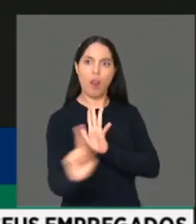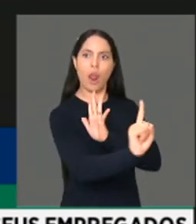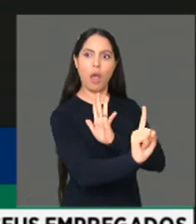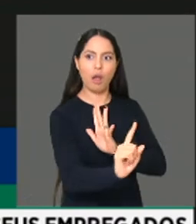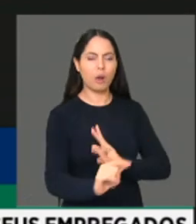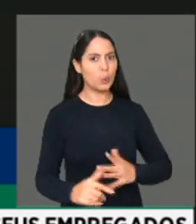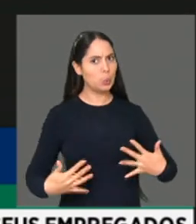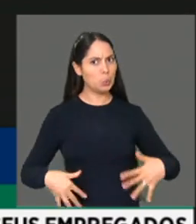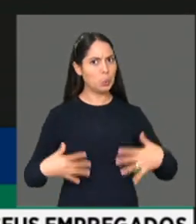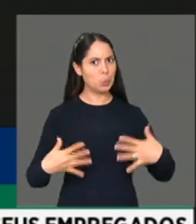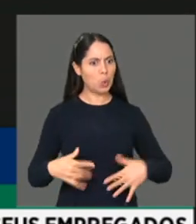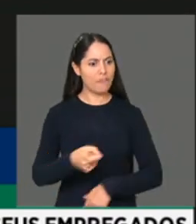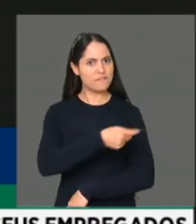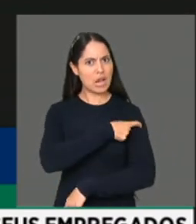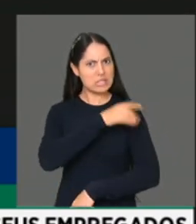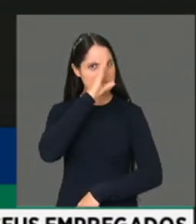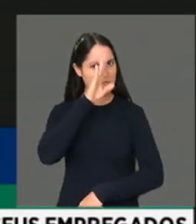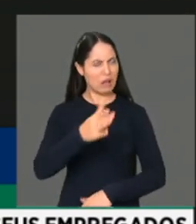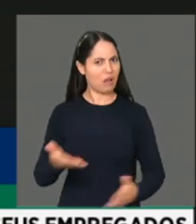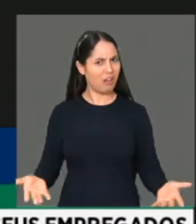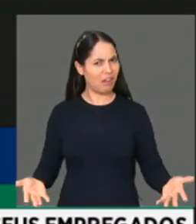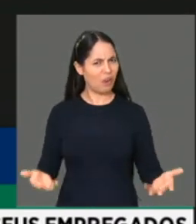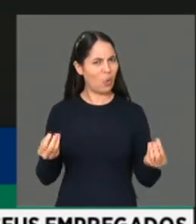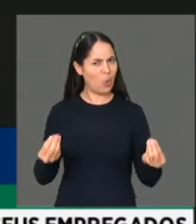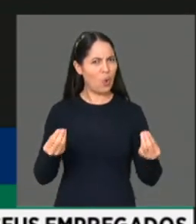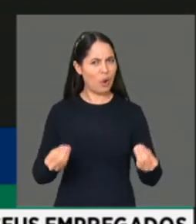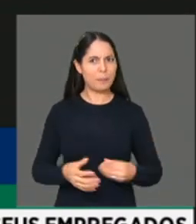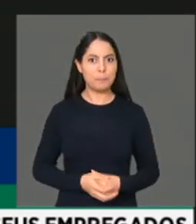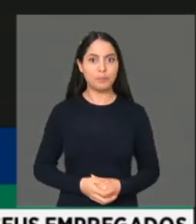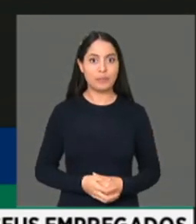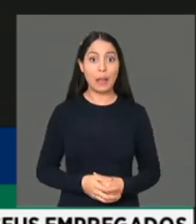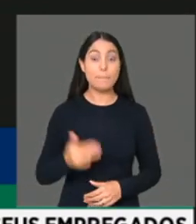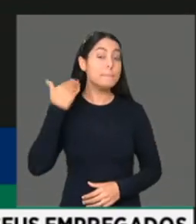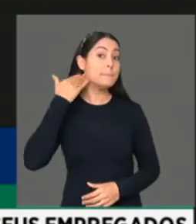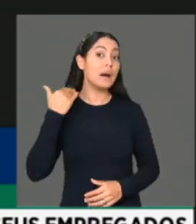VACINADOS ANTES DE PESSOA COM 50 ANOS QUE TENHAM DOENÇA PULMONAR, DOENÇA CARDÍACA,